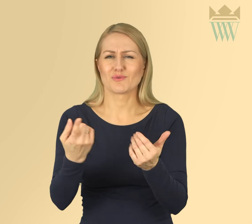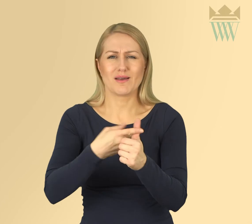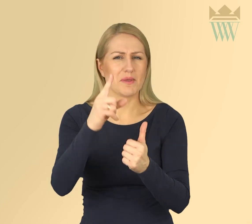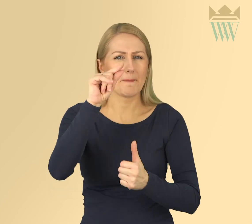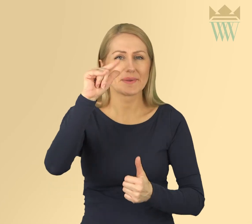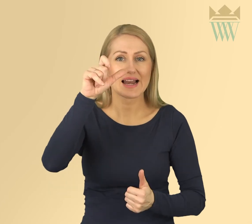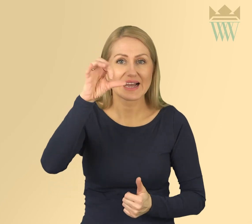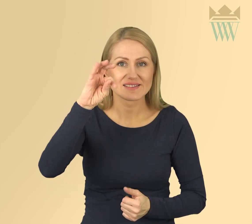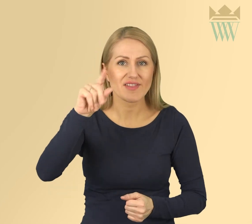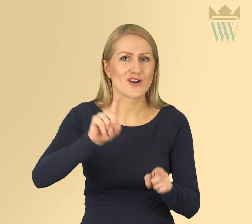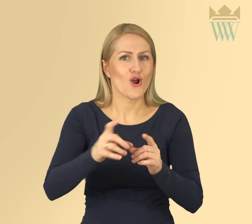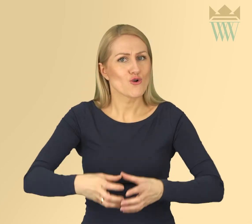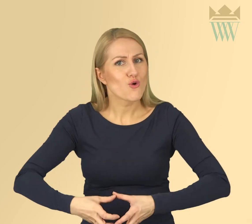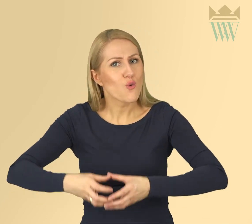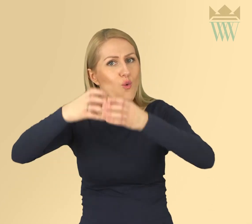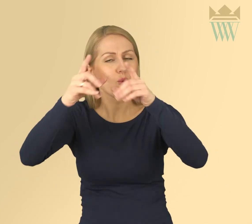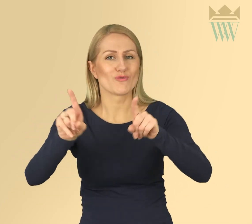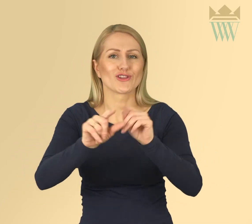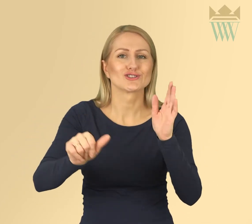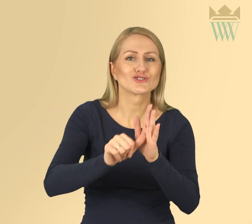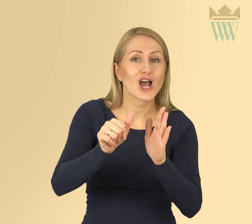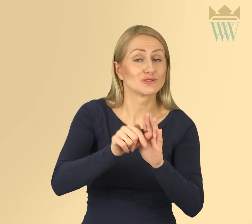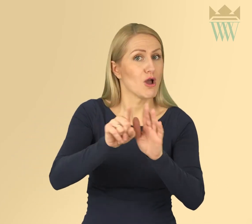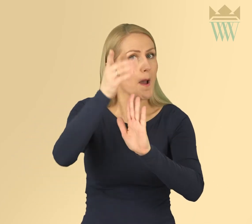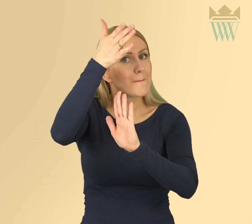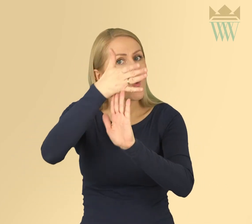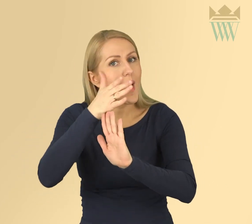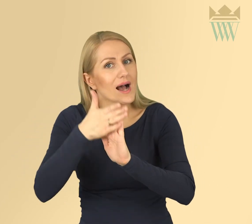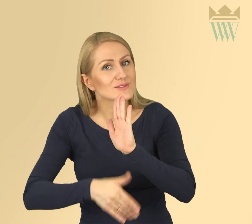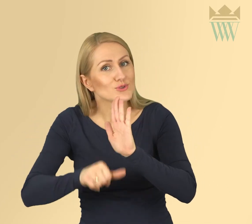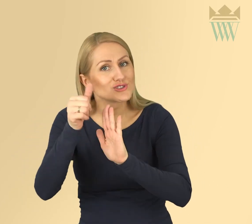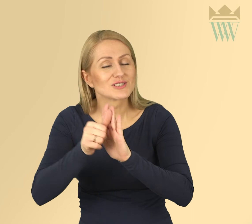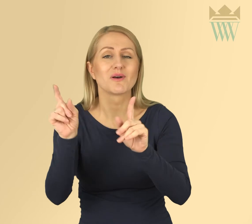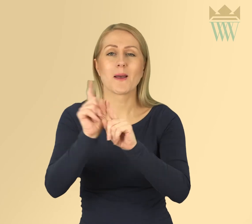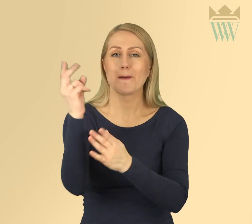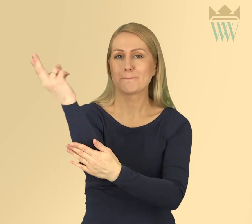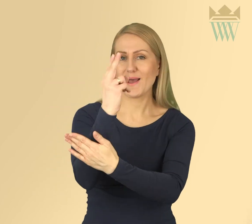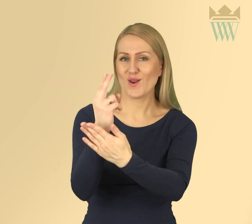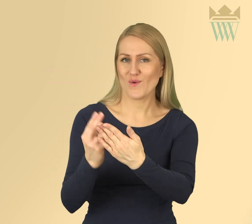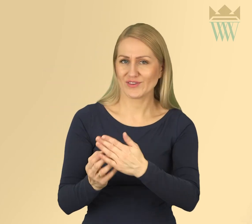pilastry, kolumny, rzeźby, płaskorzeźby czy malowidła.